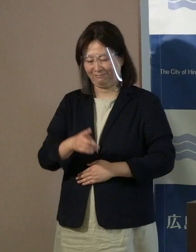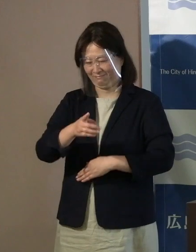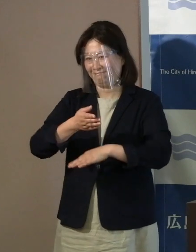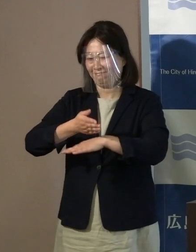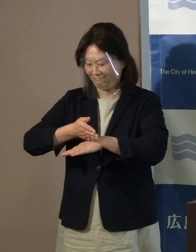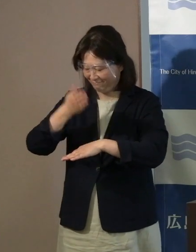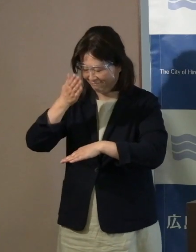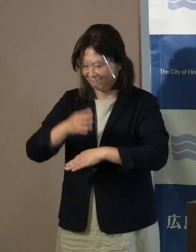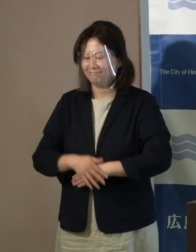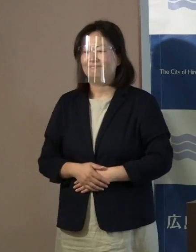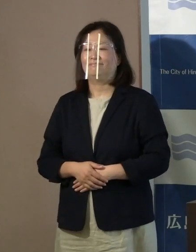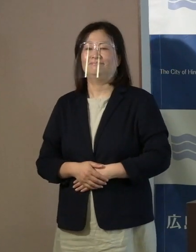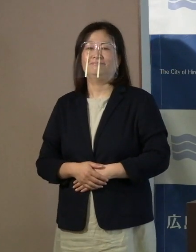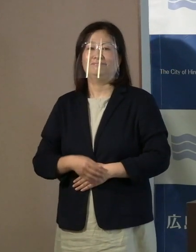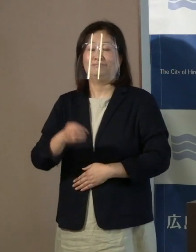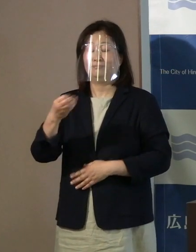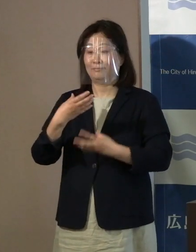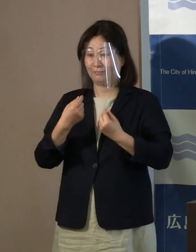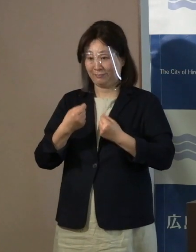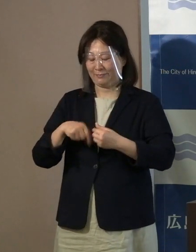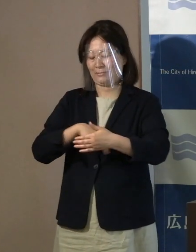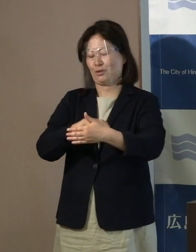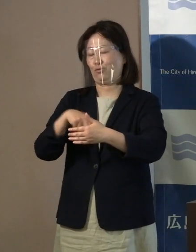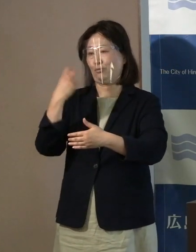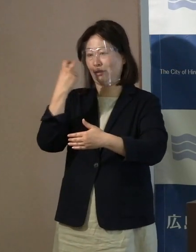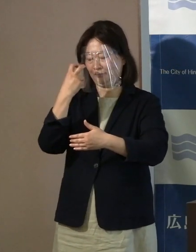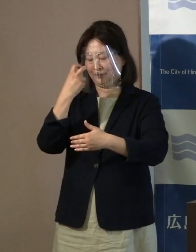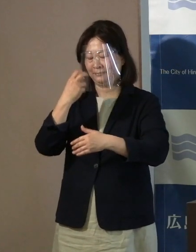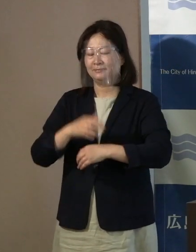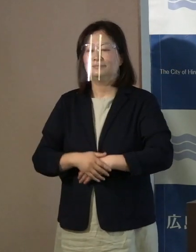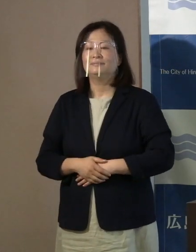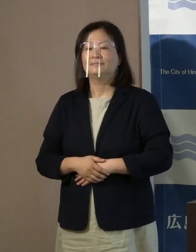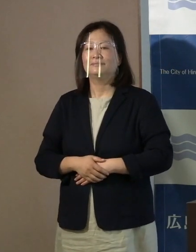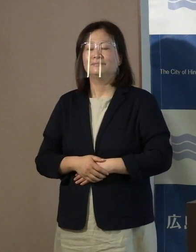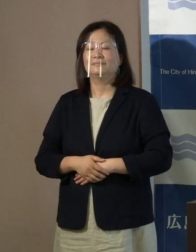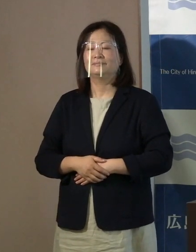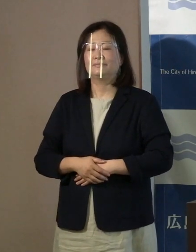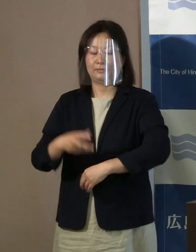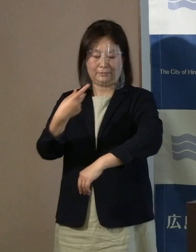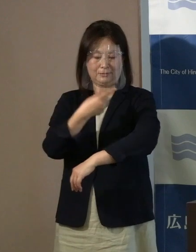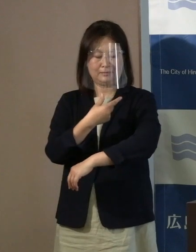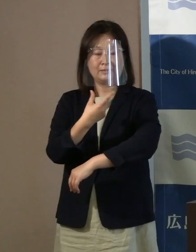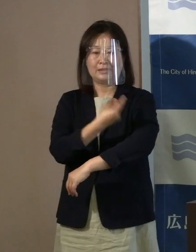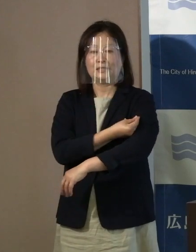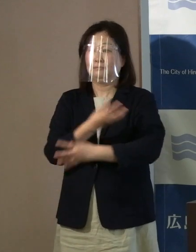(記者)おっしゃっていただいた内容の確認で､ いわゆる接種の完了というものを､ どう定義するかっていうのが､